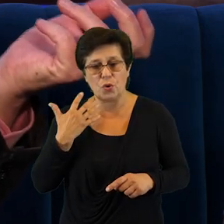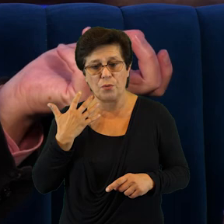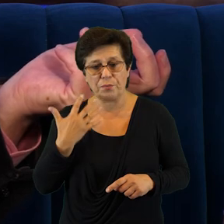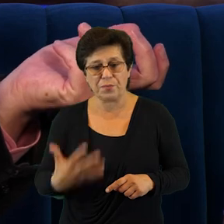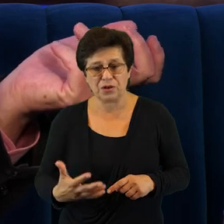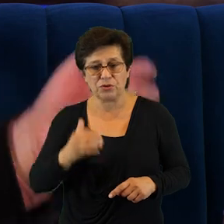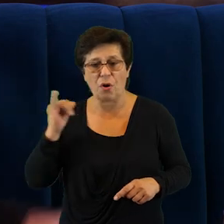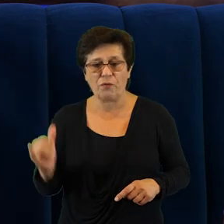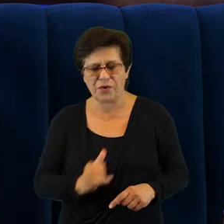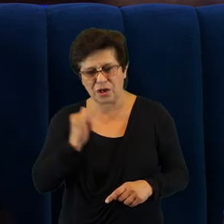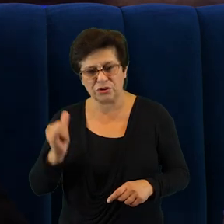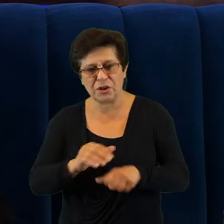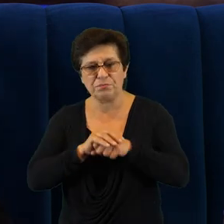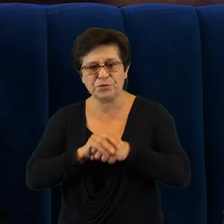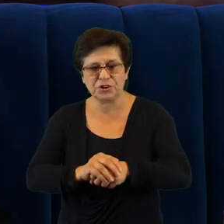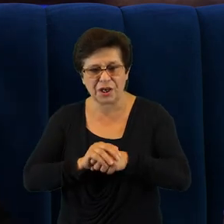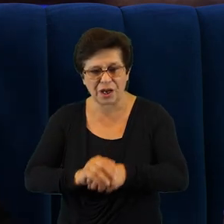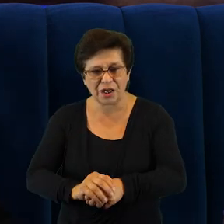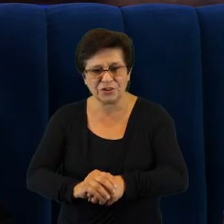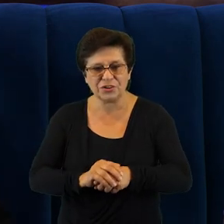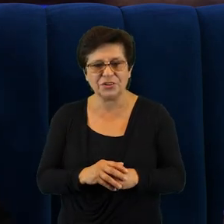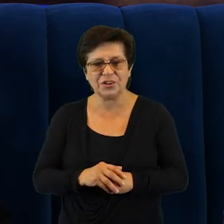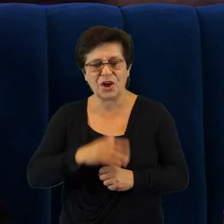ze Związkiem Sowieckim, konstytucji, [niezrozumiałe] 115.